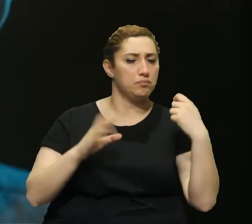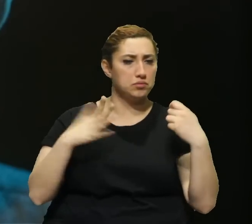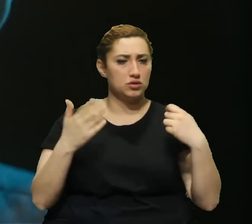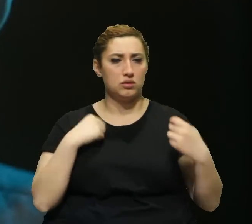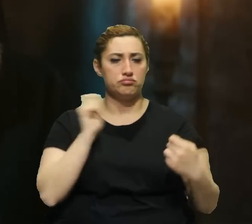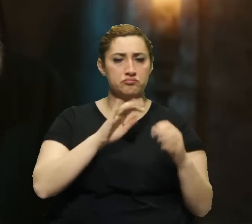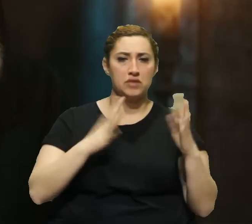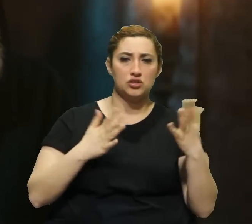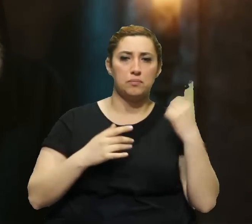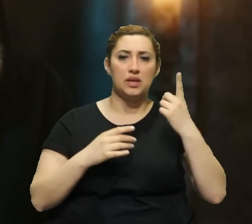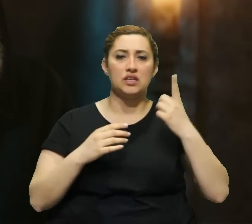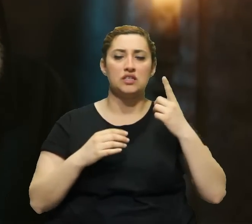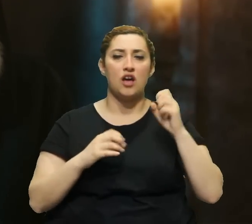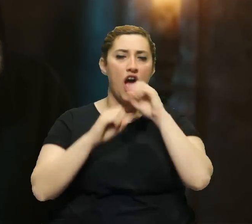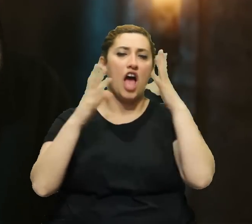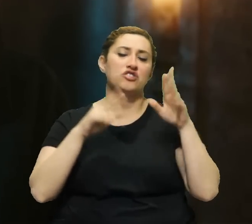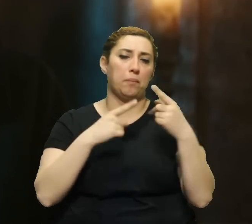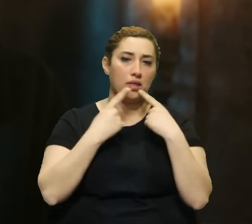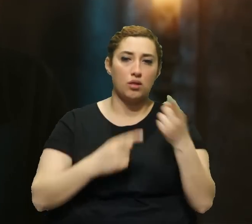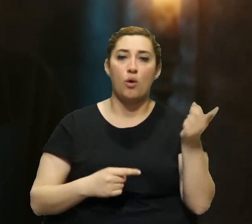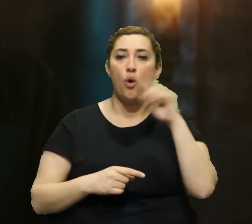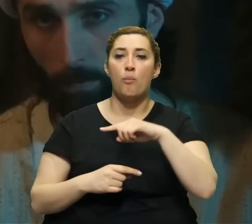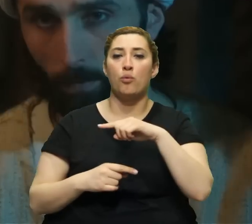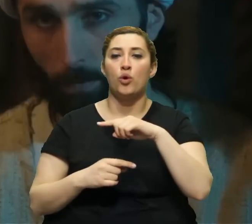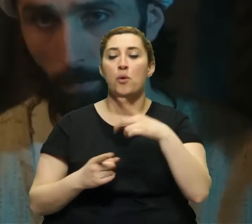Birisi dal dedi, öbürü Elif.